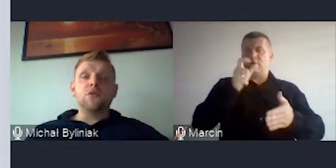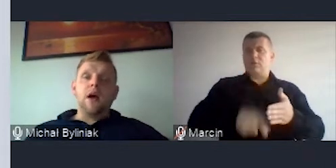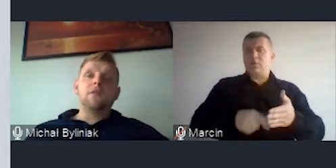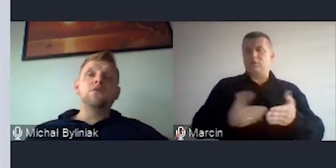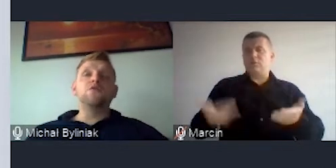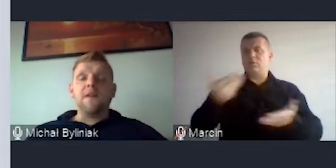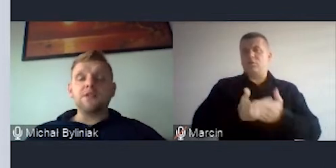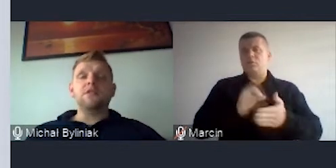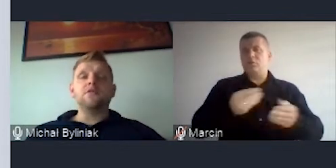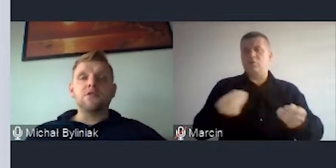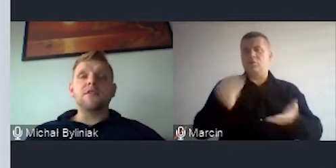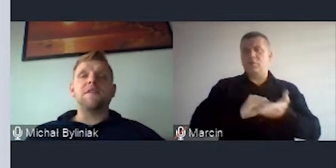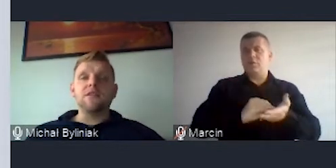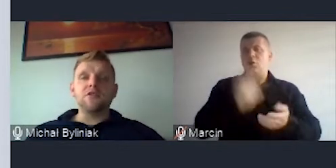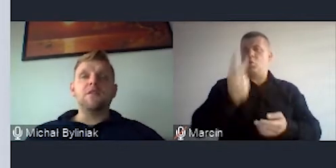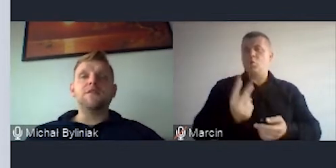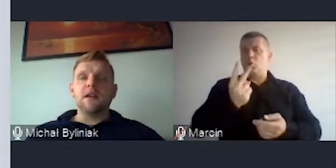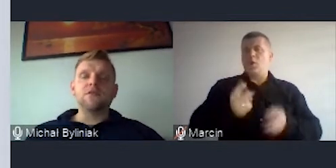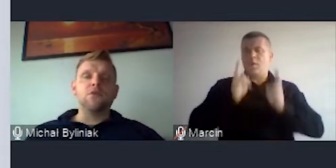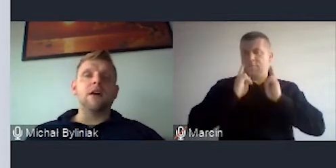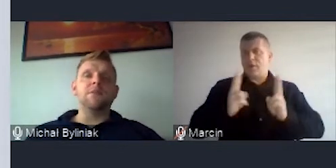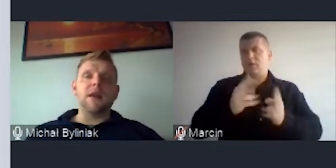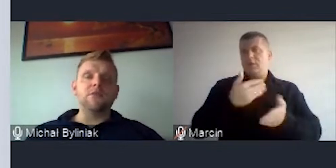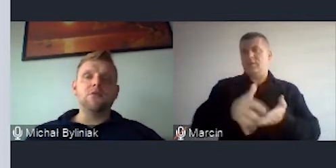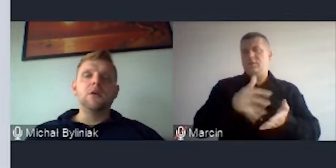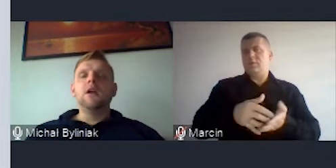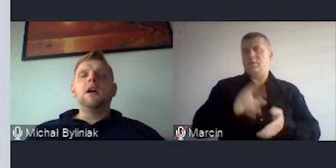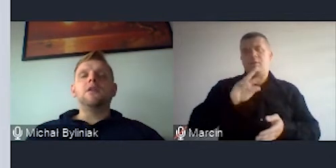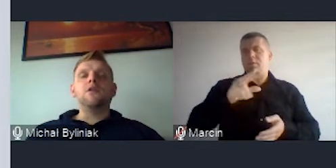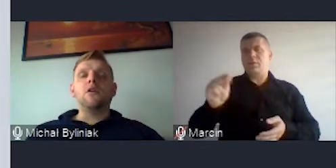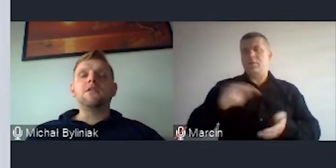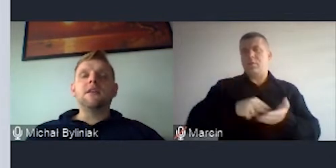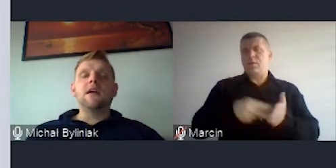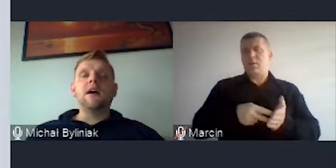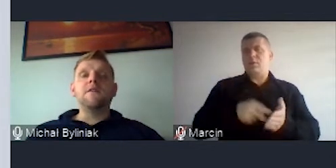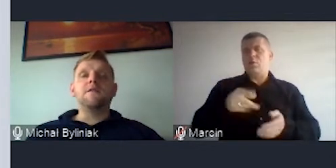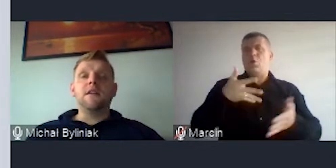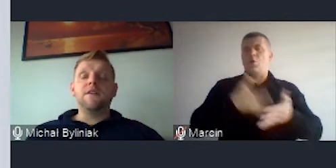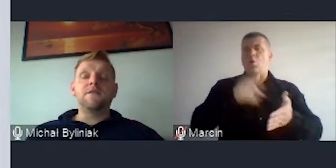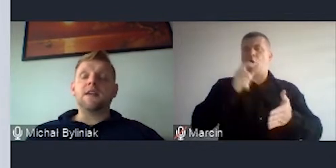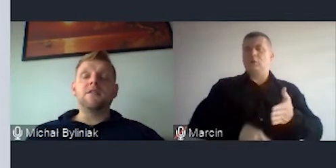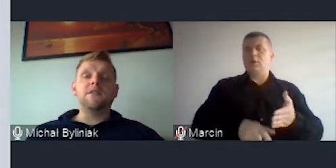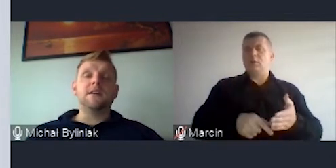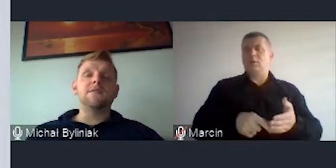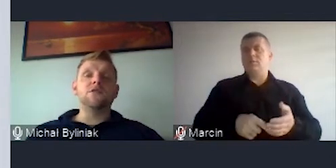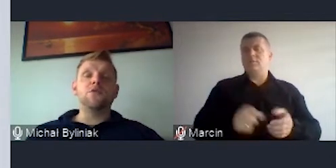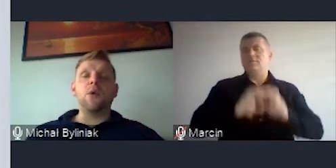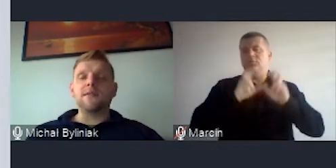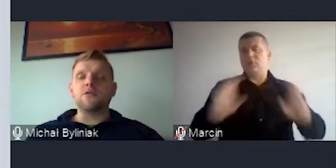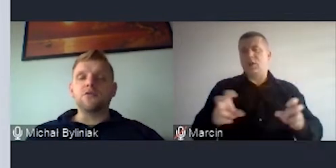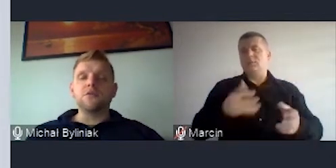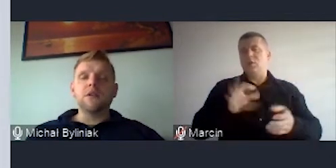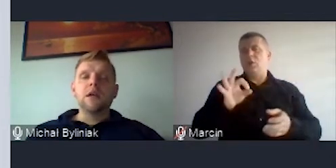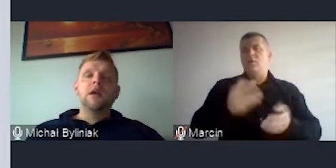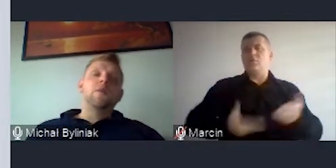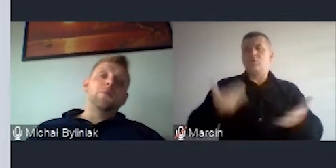Druga – już ważna dotycząca faktycznego wydatku, a nie planu, to ocena w trakcie weryfikacji wniosku, płatność.